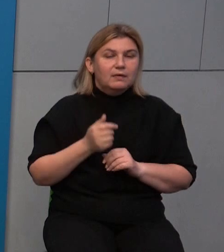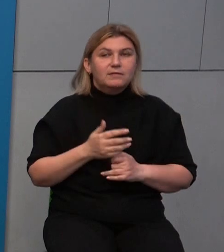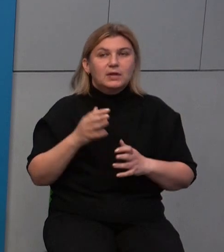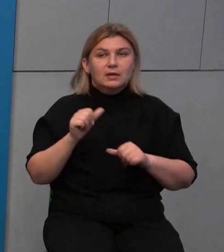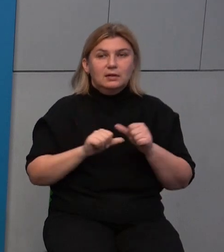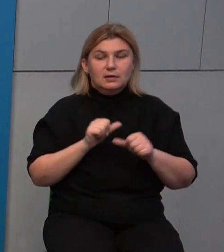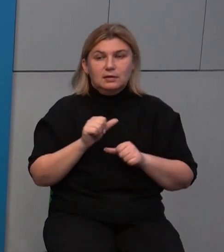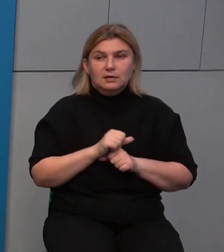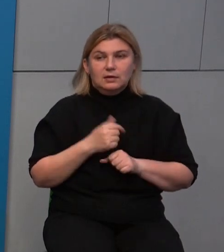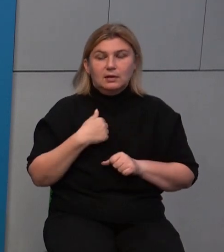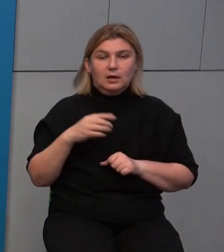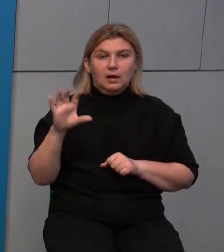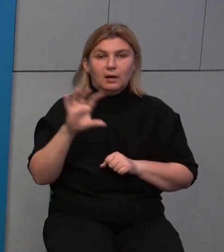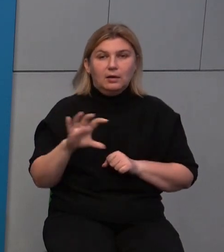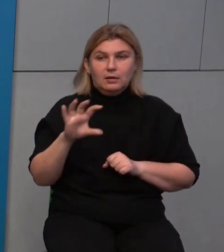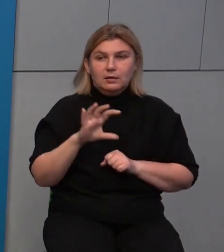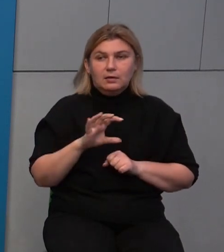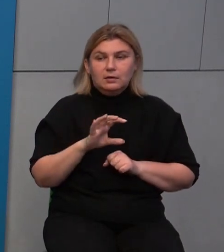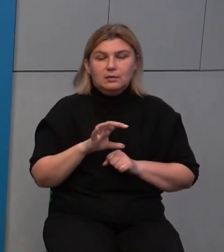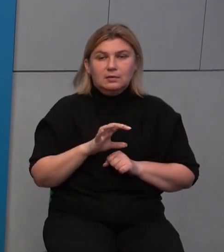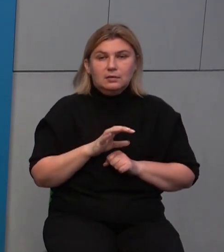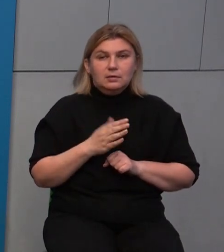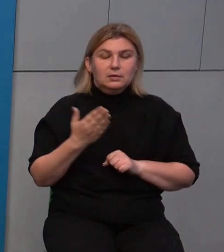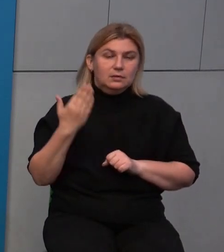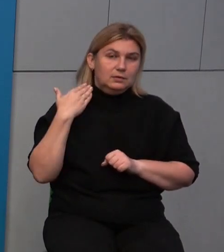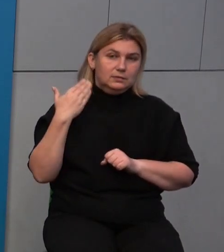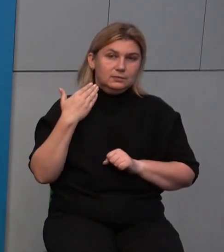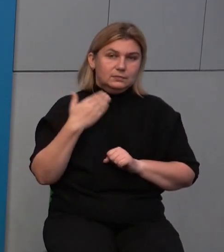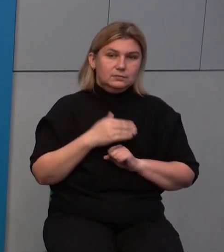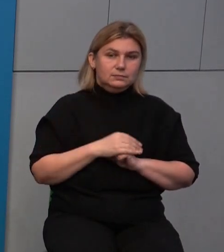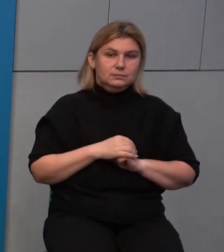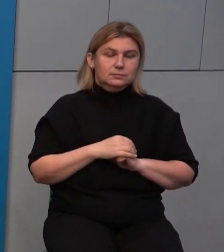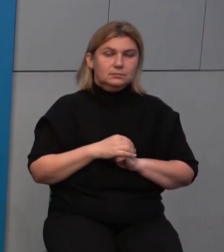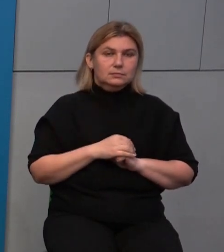Ja to też obserwowałem dosyć niedawno, jak Jacek Dukaj przecież